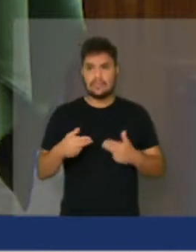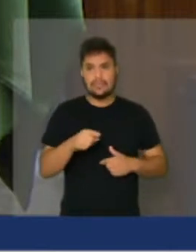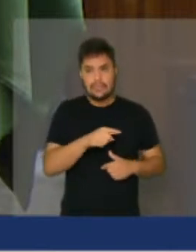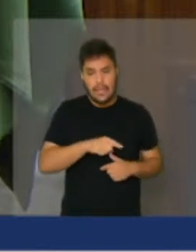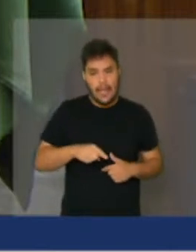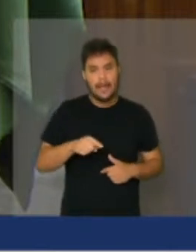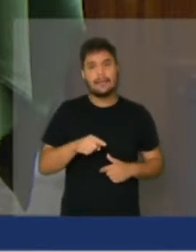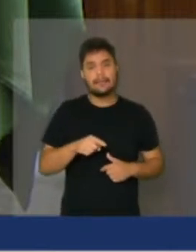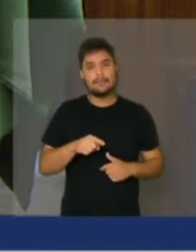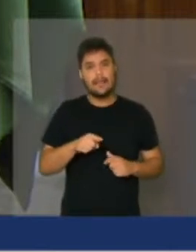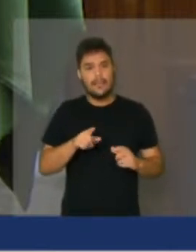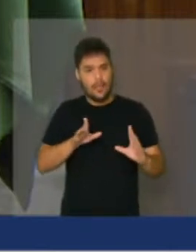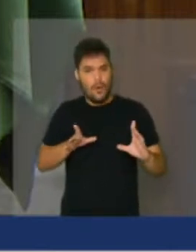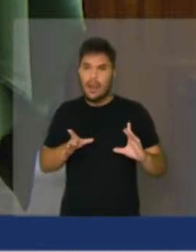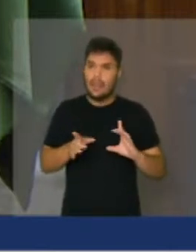MUITAS DELAS SE RELACIONAM COM O PRÓPRIO GOVERNO E ELE DIZ